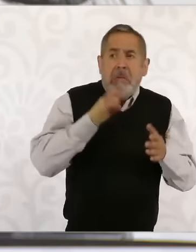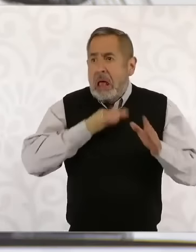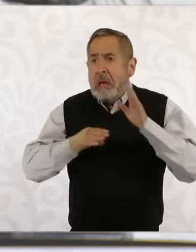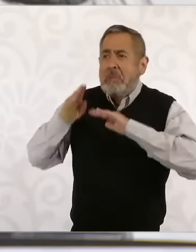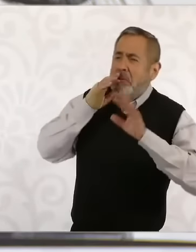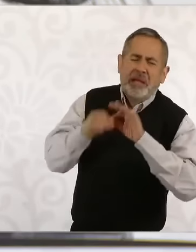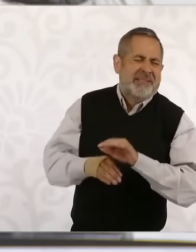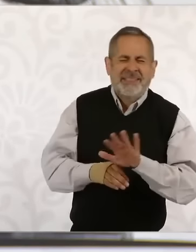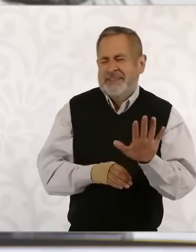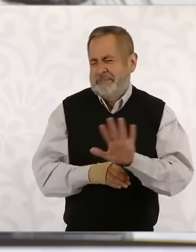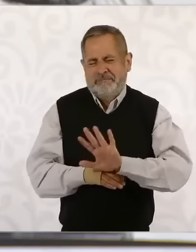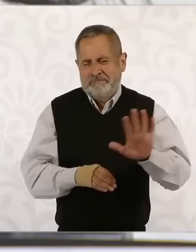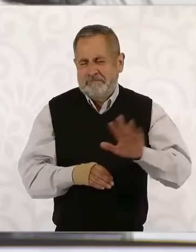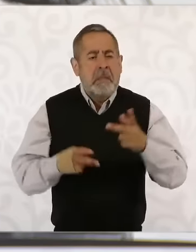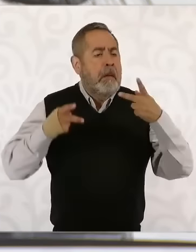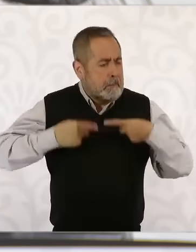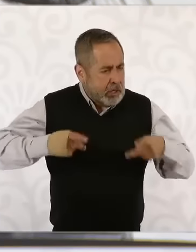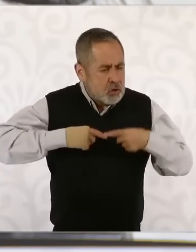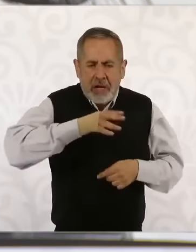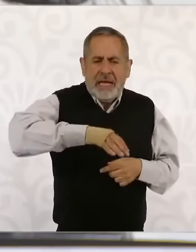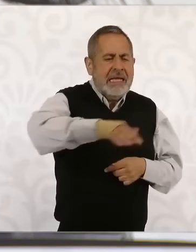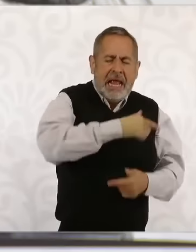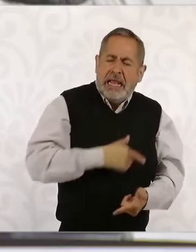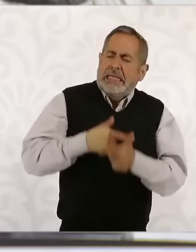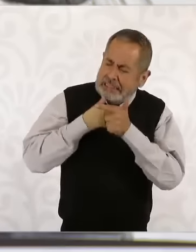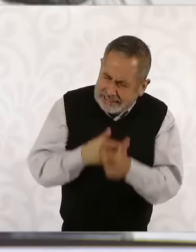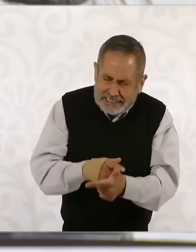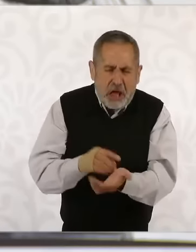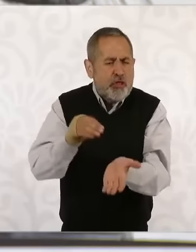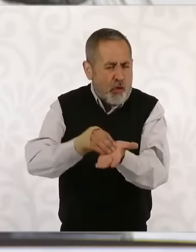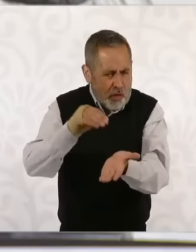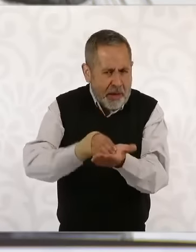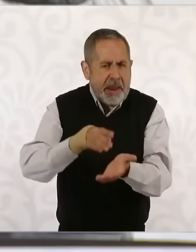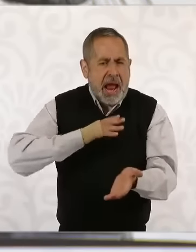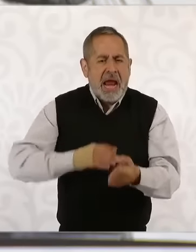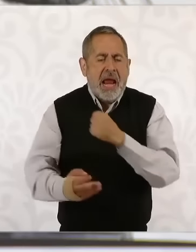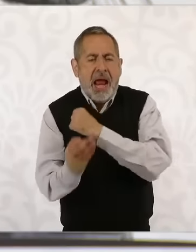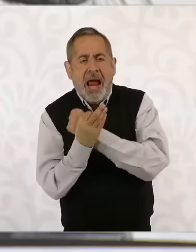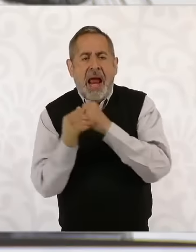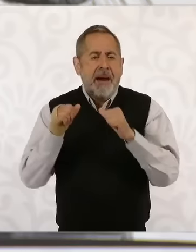Las personas podrán seguir disfrutando de este beneficio cuando haya un acto que consideran